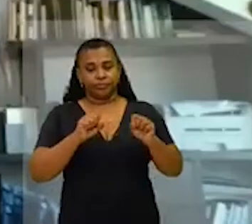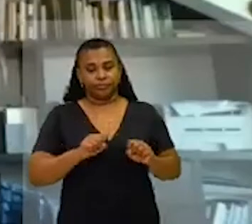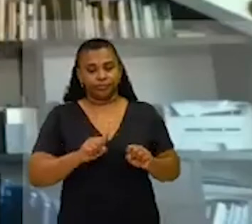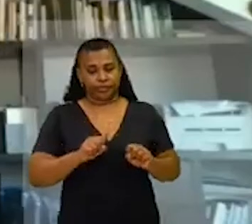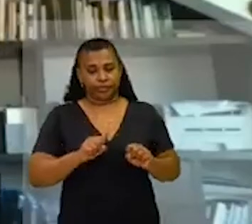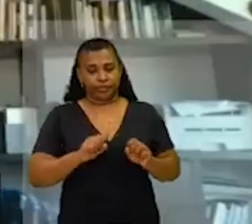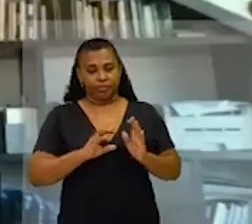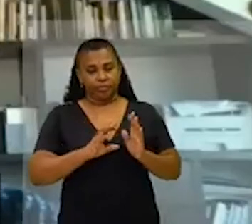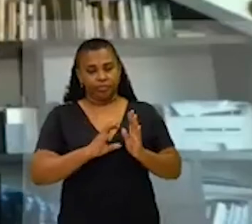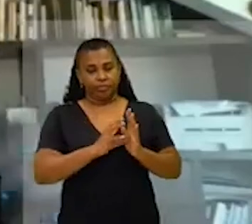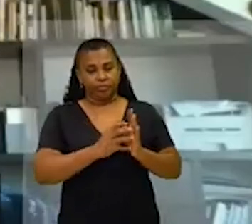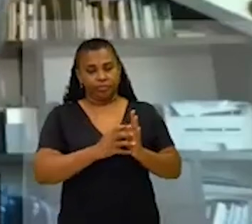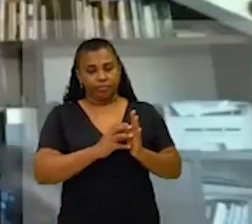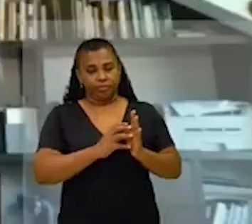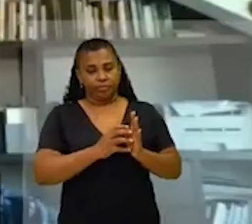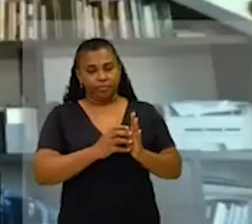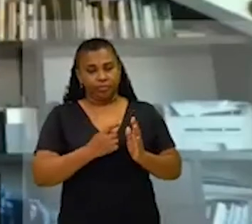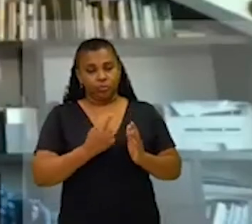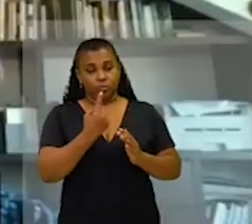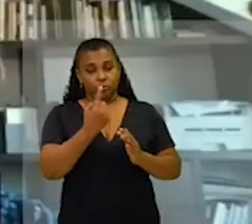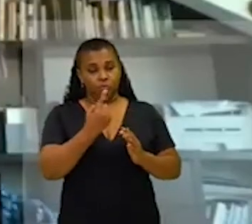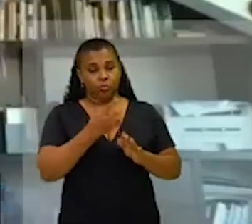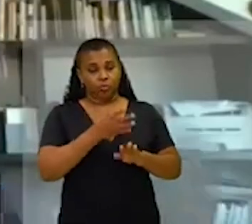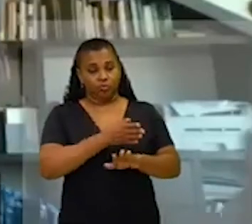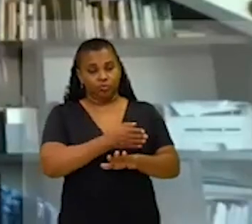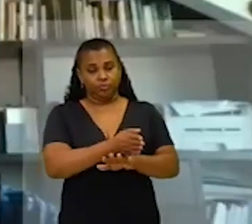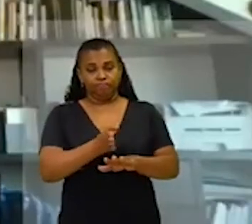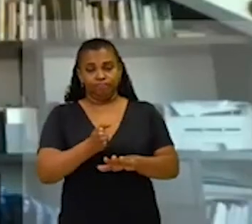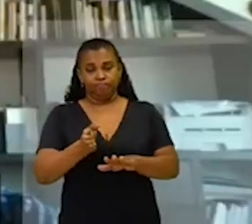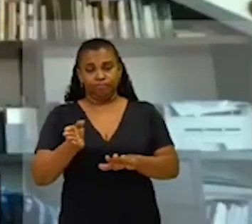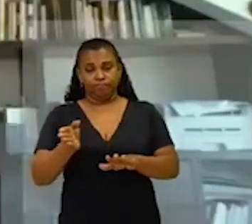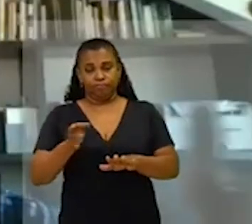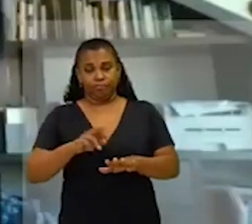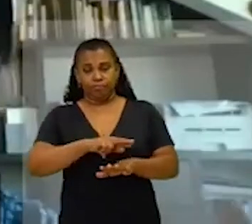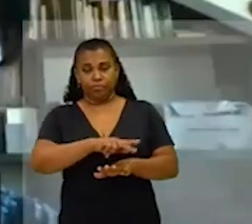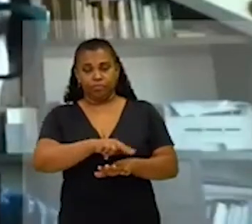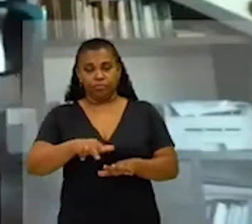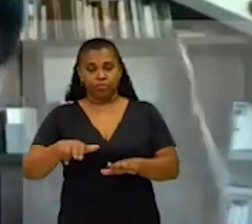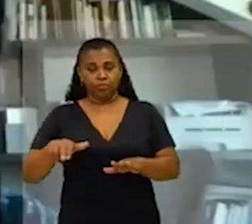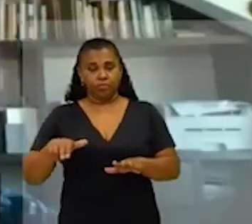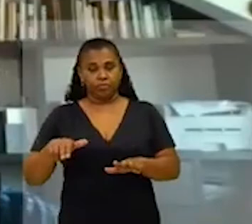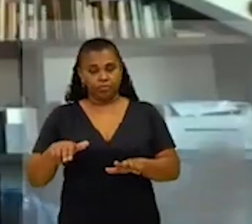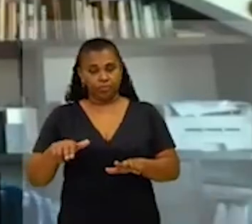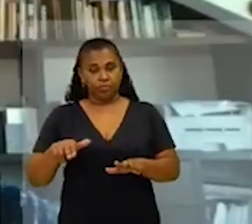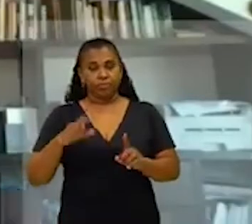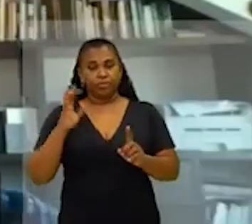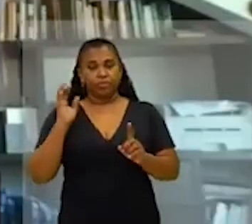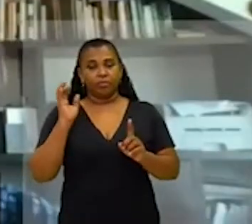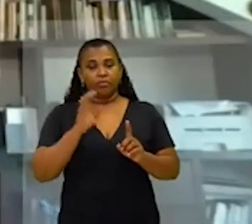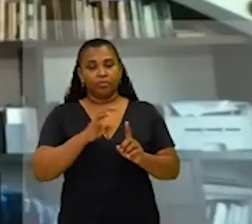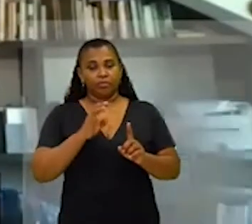outras vias Então os efeitos é a por exemplo de puramente exclusivamente público poderia